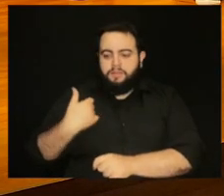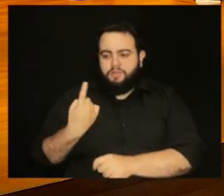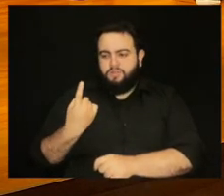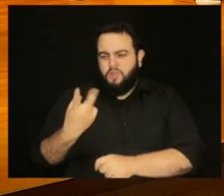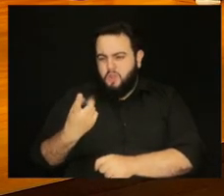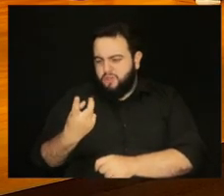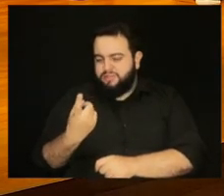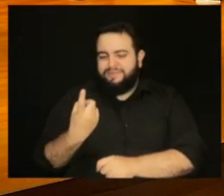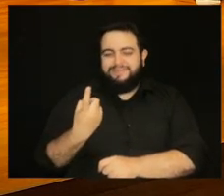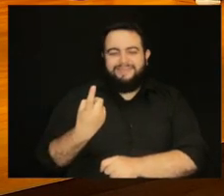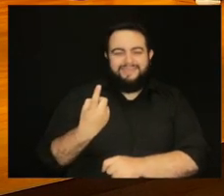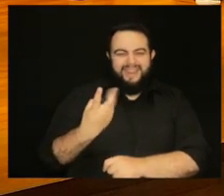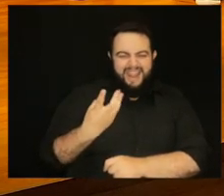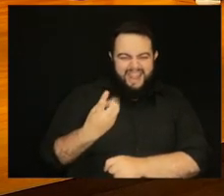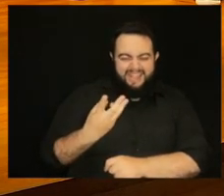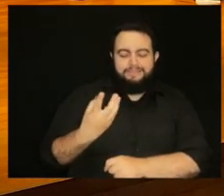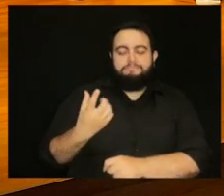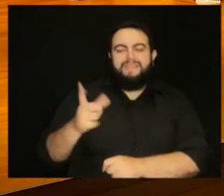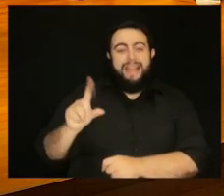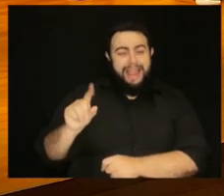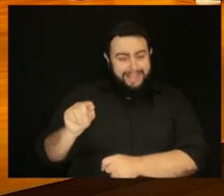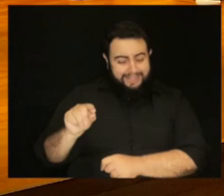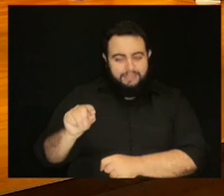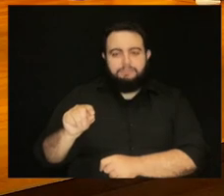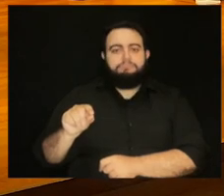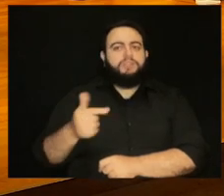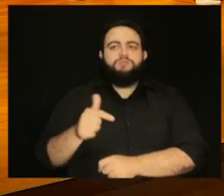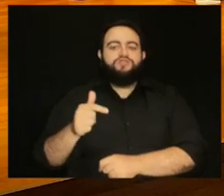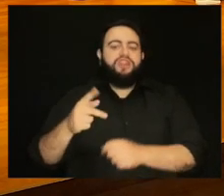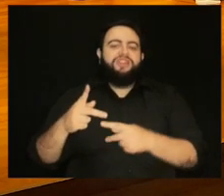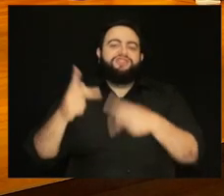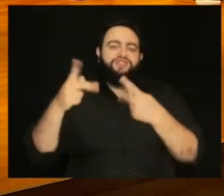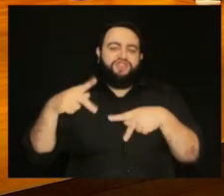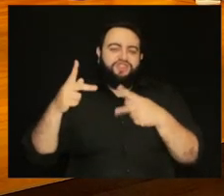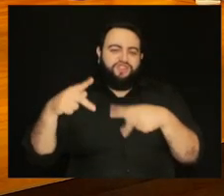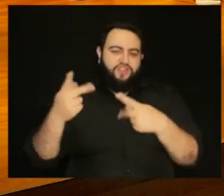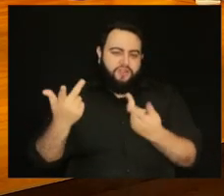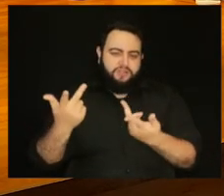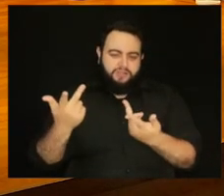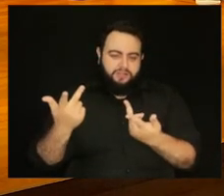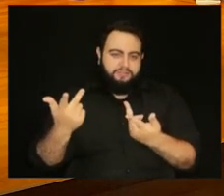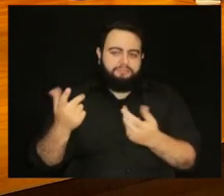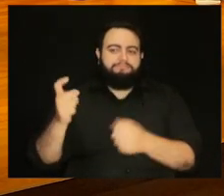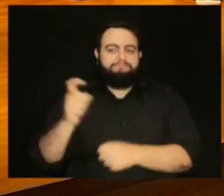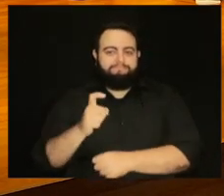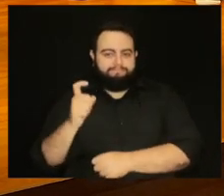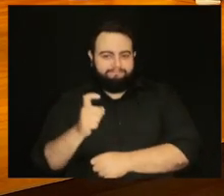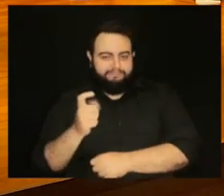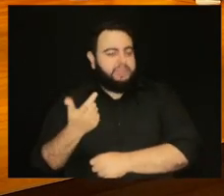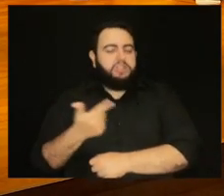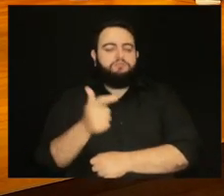de idade, é que não não tinha TikTok, não tinha videogame então sei lá o pessoal precisava